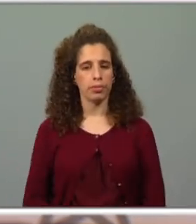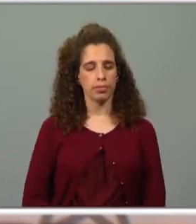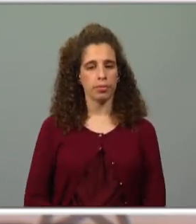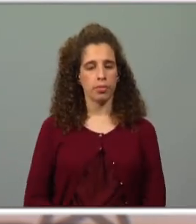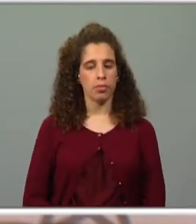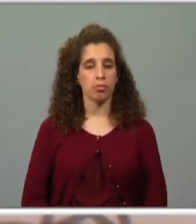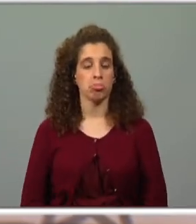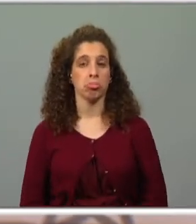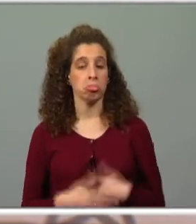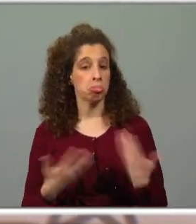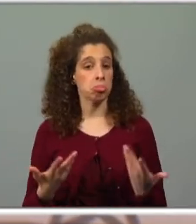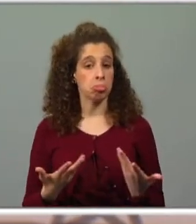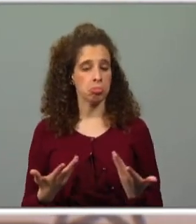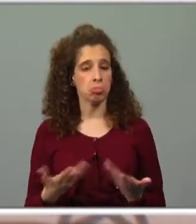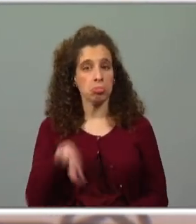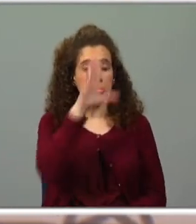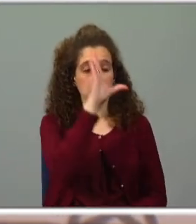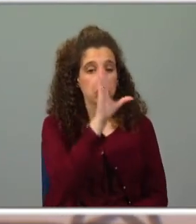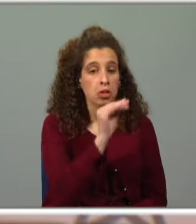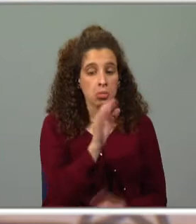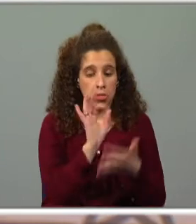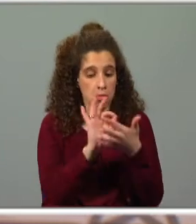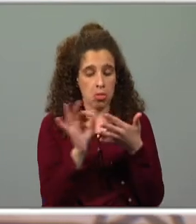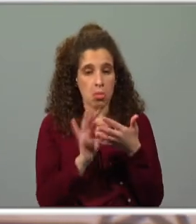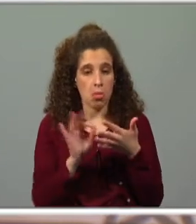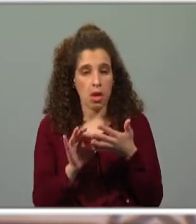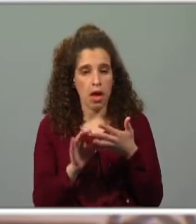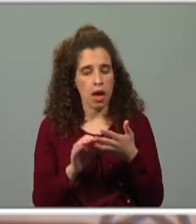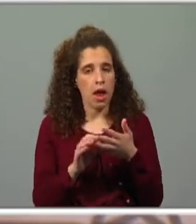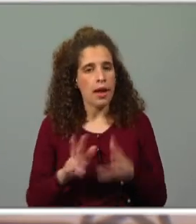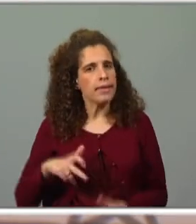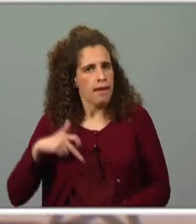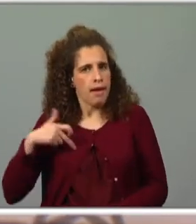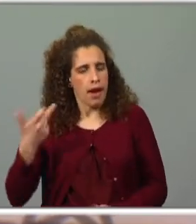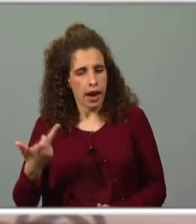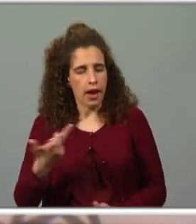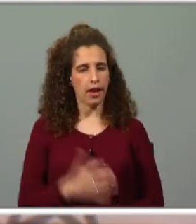e nós não tínhamos o que umas inscrição Tão rica e tão 我們沒有什麼銘文如此富有，如此